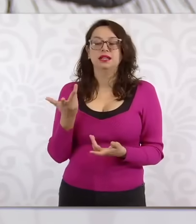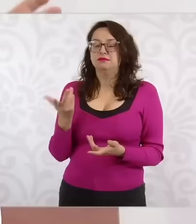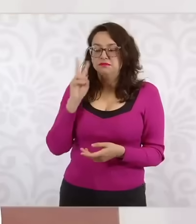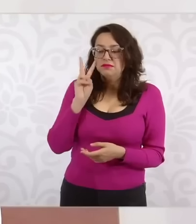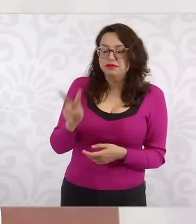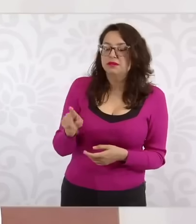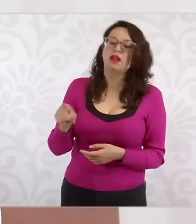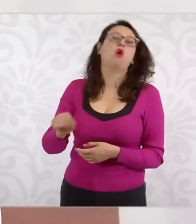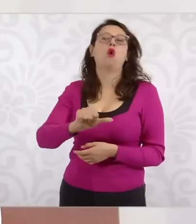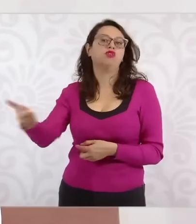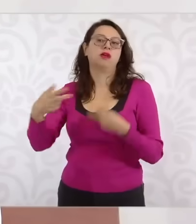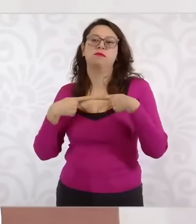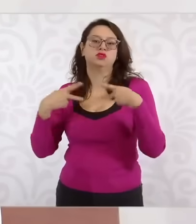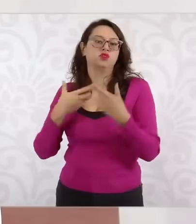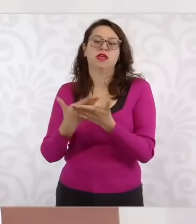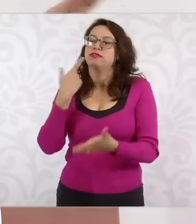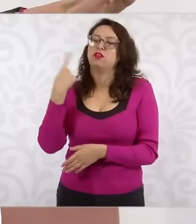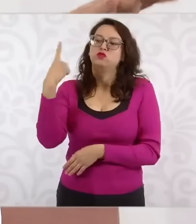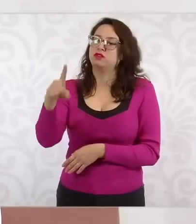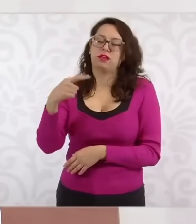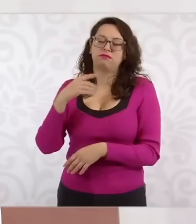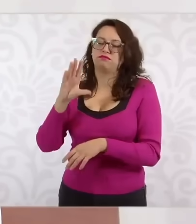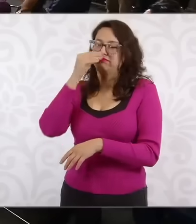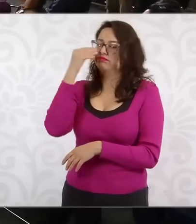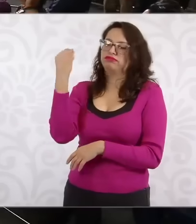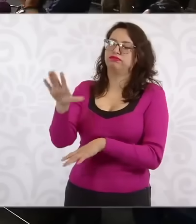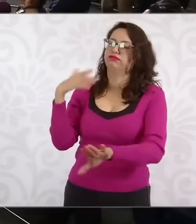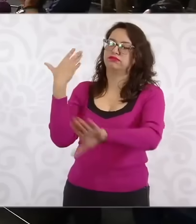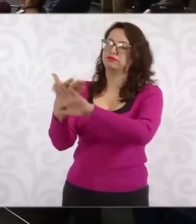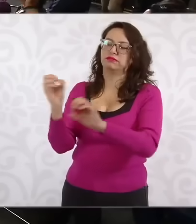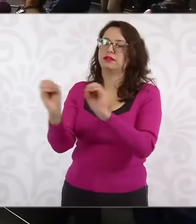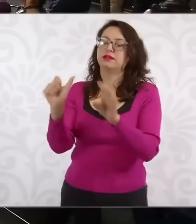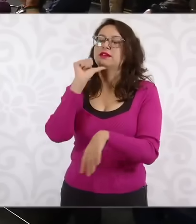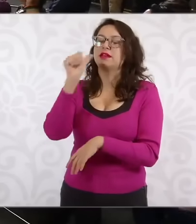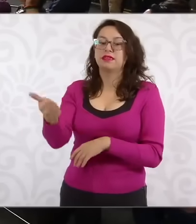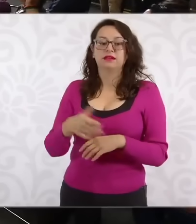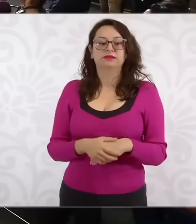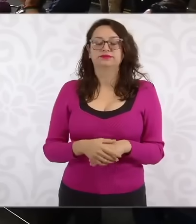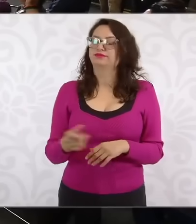De hecho, hasta hubo grabación, pero bueno, por la construcción de de dos pisos. No era otro